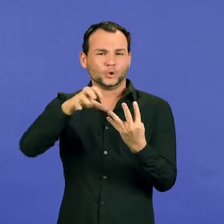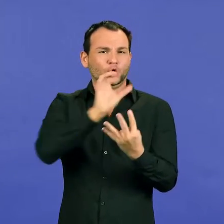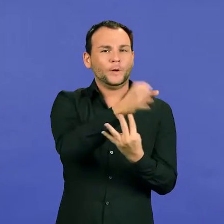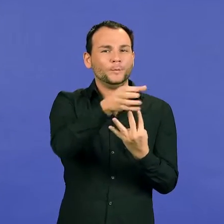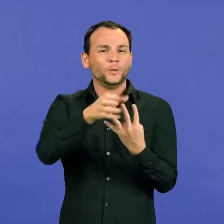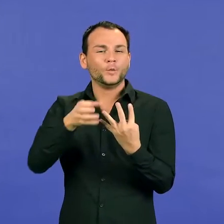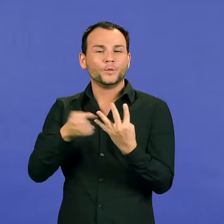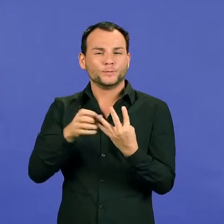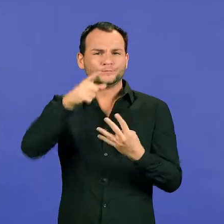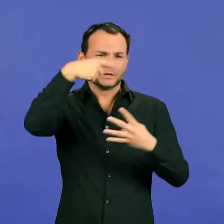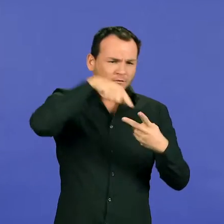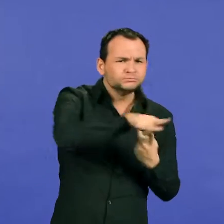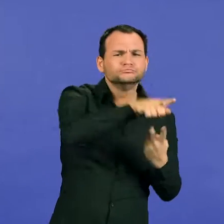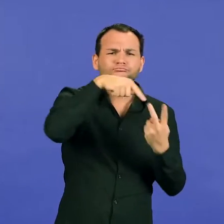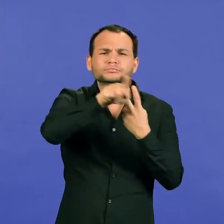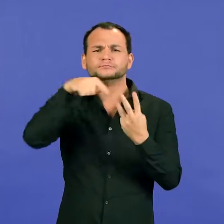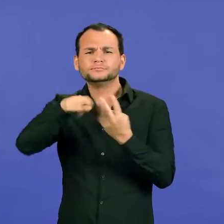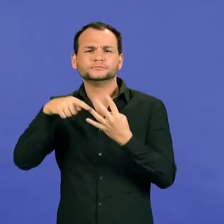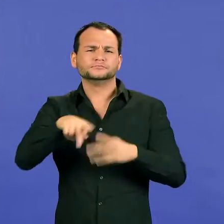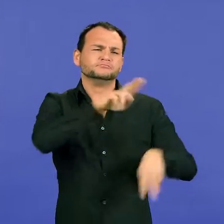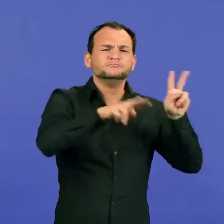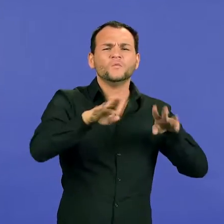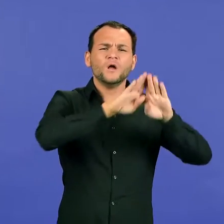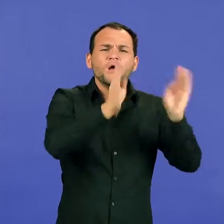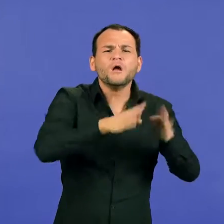In diesen vier Baugruppen finden Sie Häuser, Höfe und Scheunen,